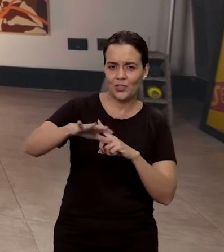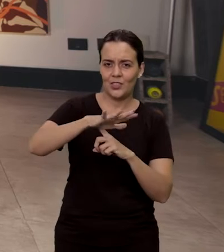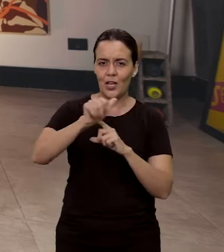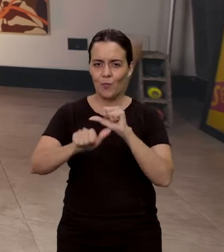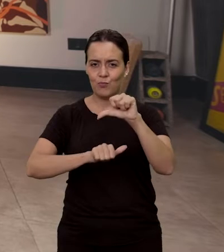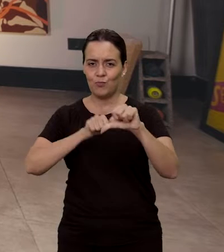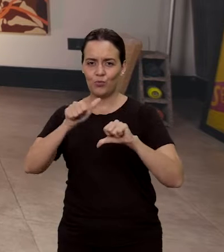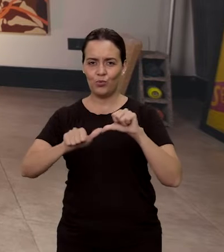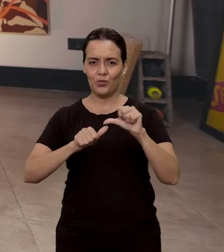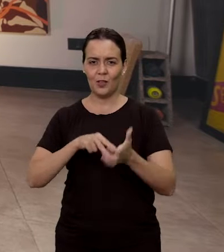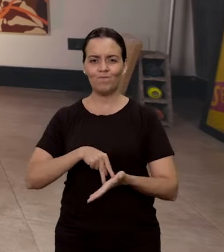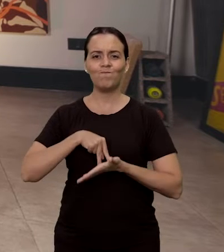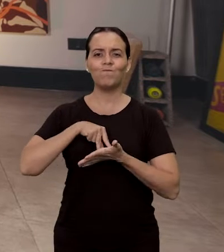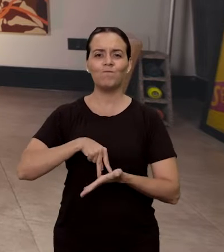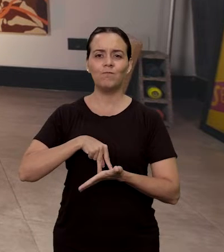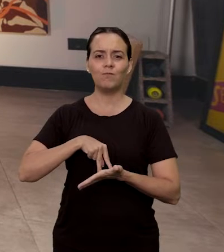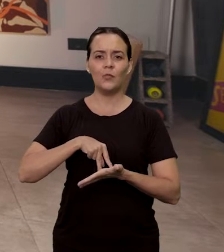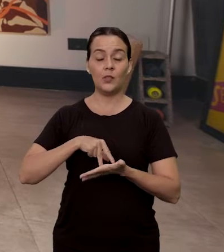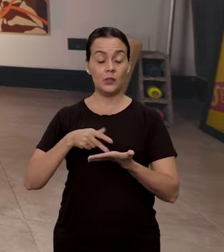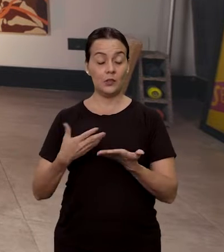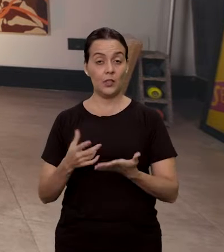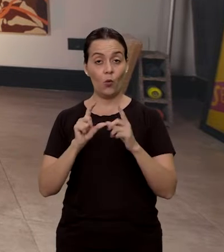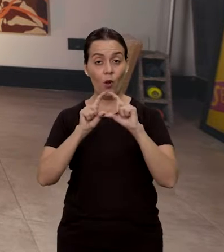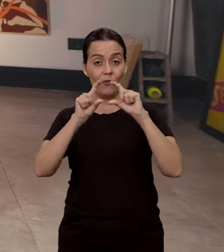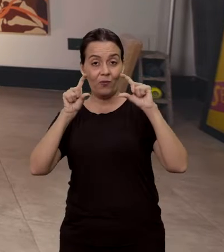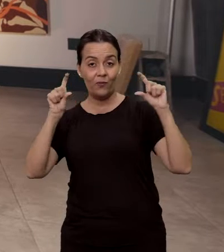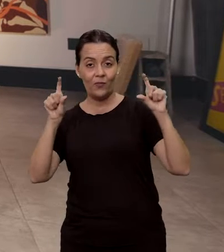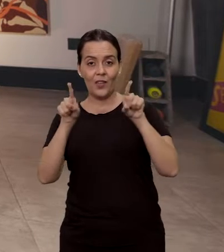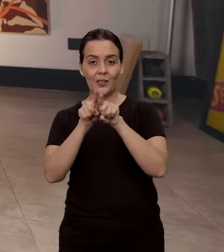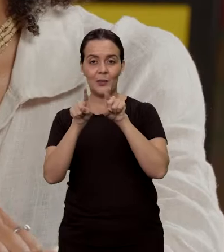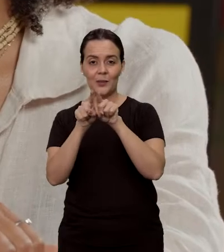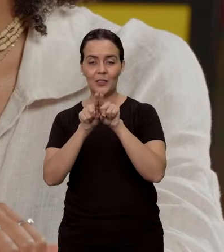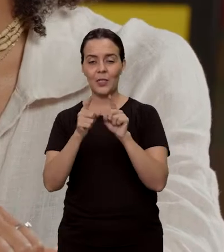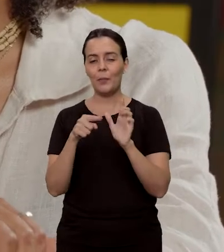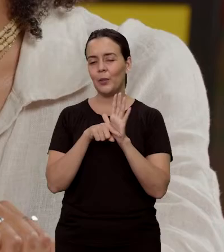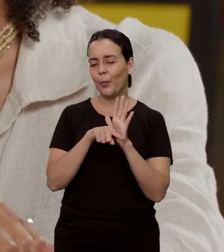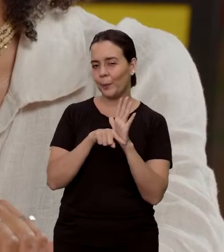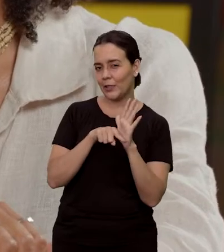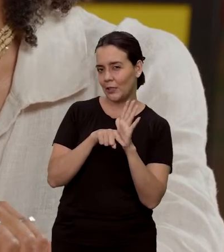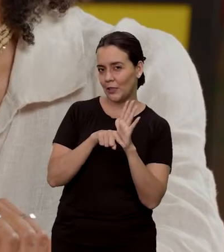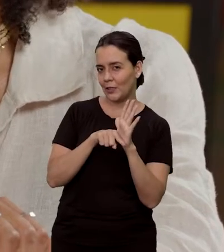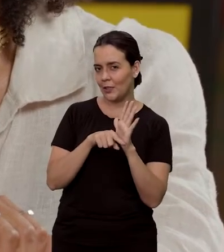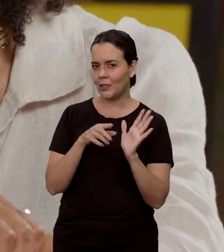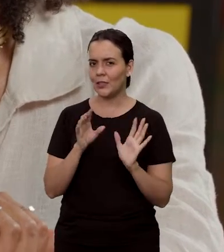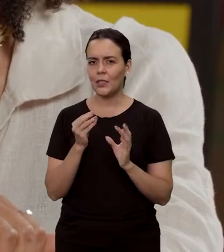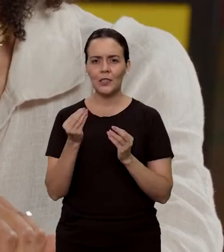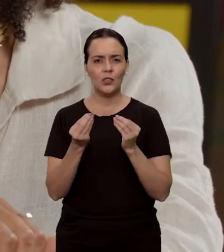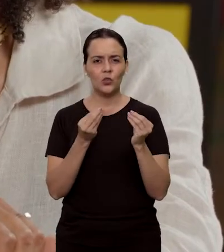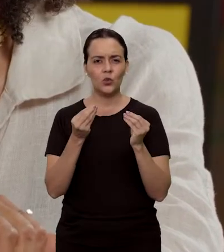E essa frase, ela também vai partir de uma pesquisa, de uma investigação que eu estava fazendo sobre os recortes